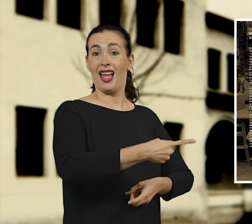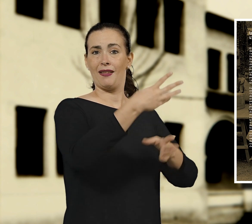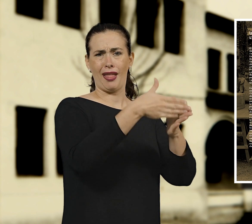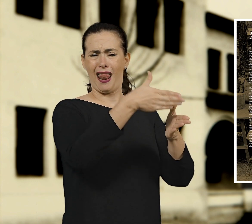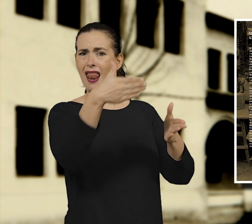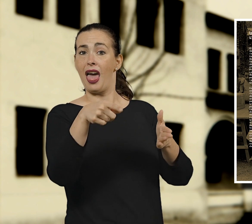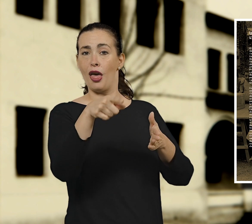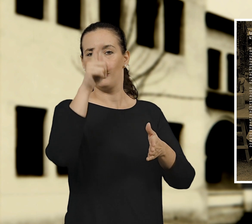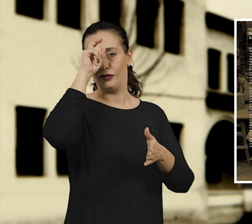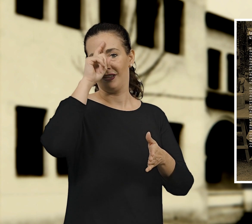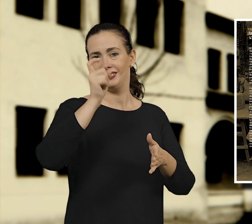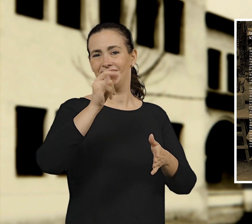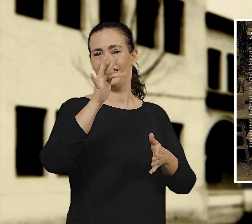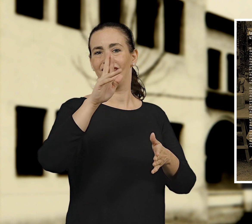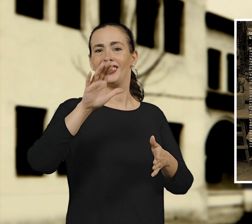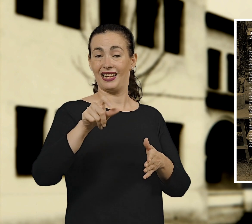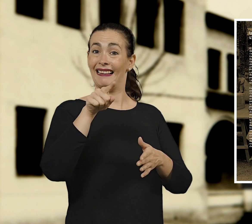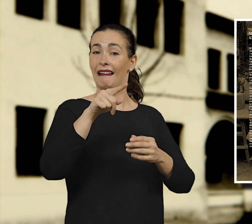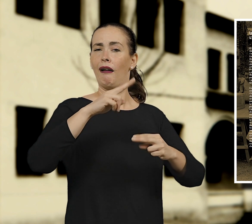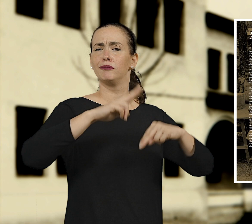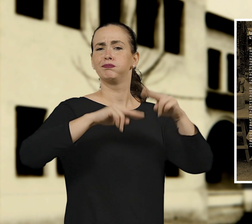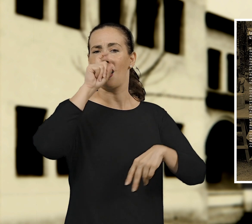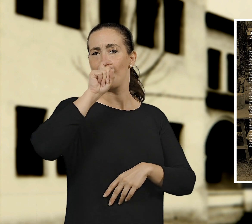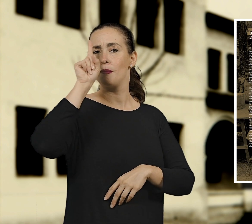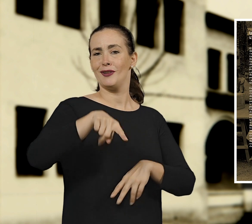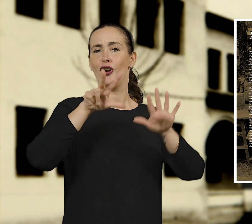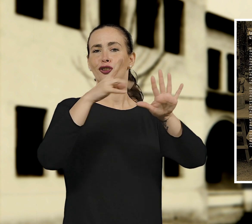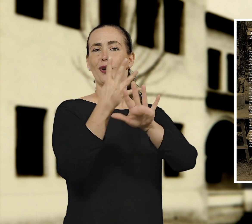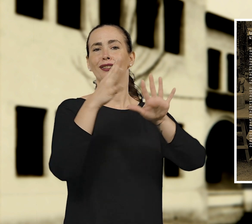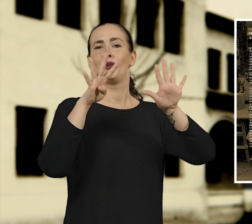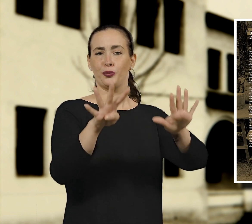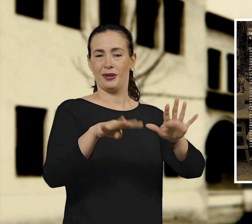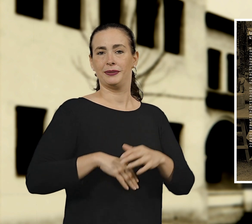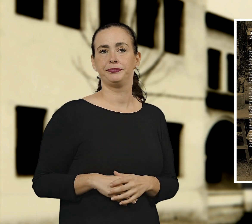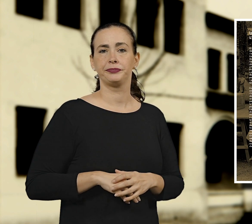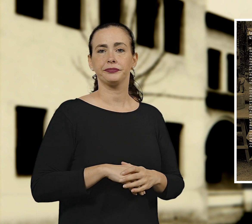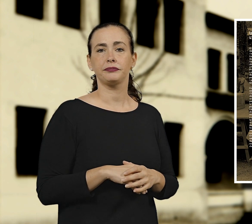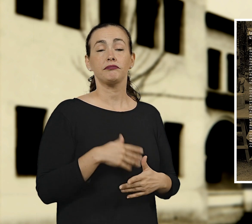L’edifici està situat al costat de l’edifici Xifré construït per l’indià l’any 1849.